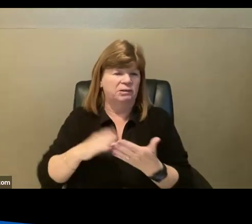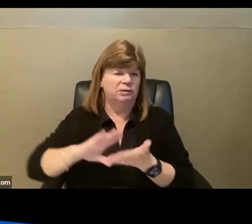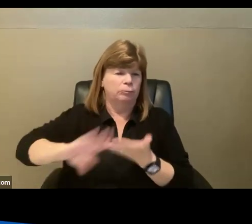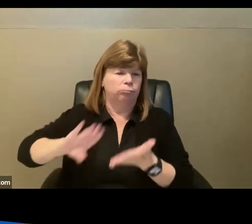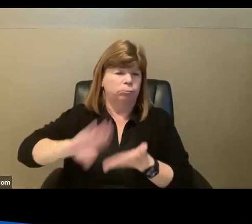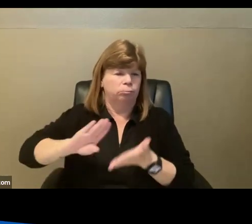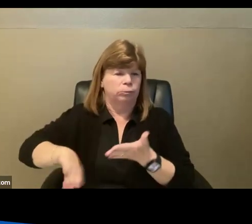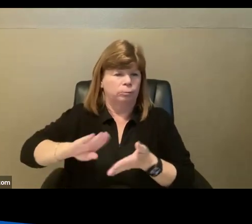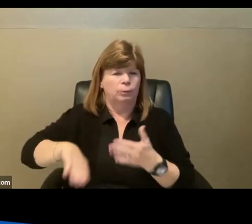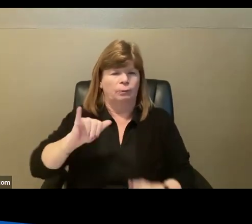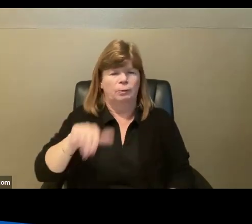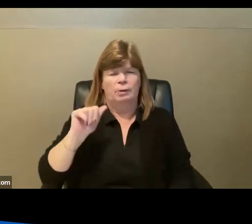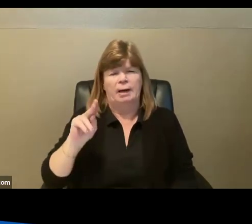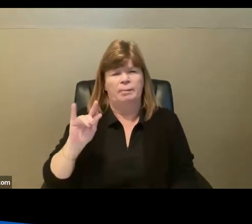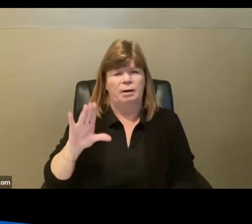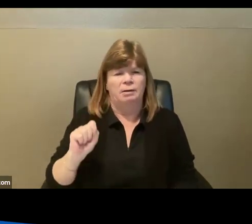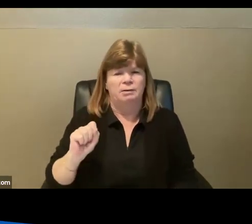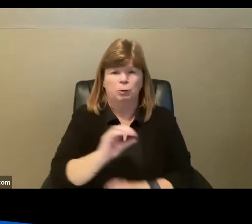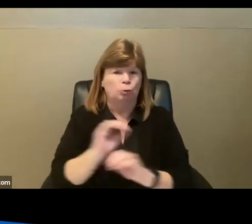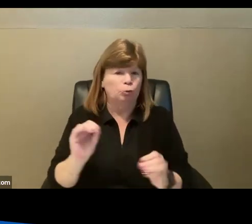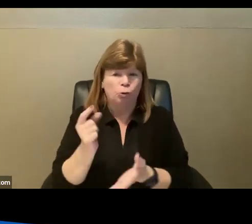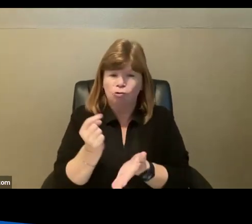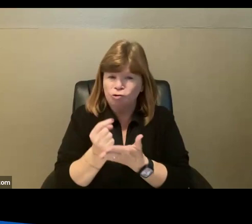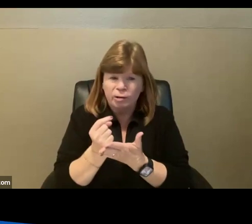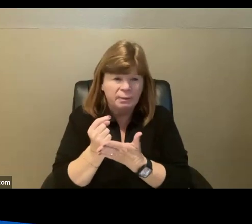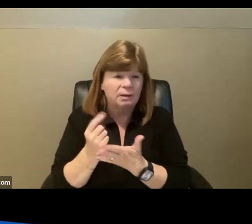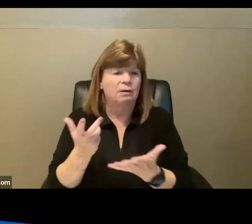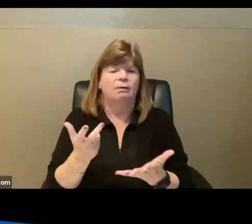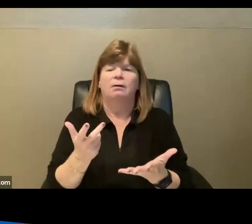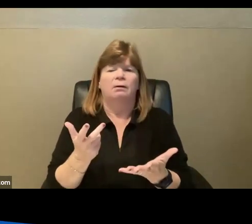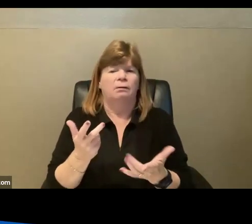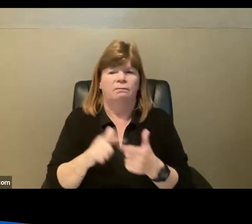Realmente no hay un tratamiento para algunas cepas de bacterias.